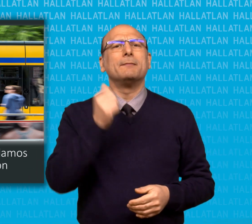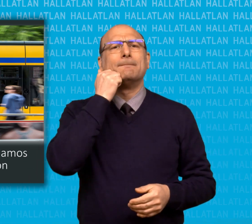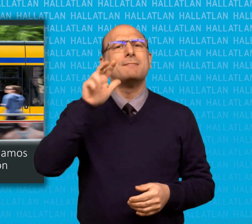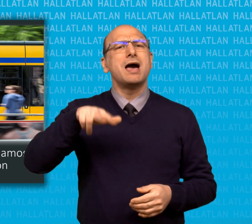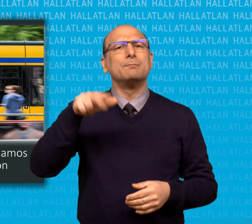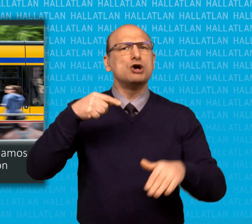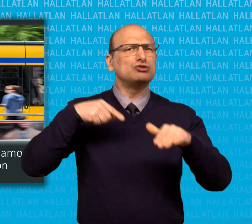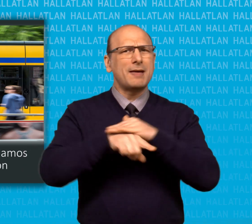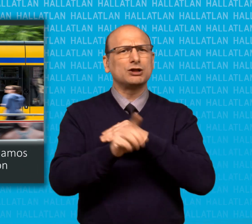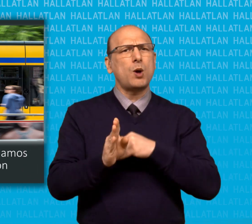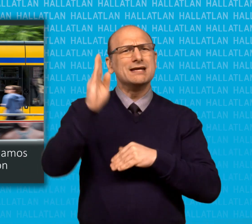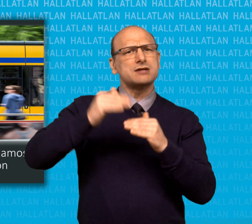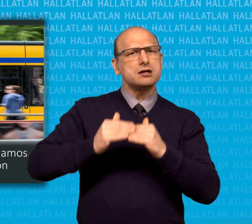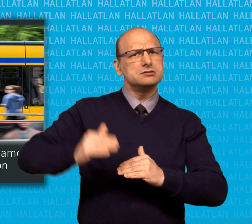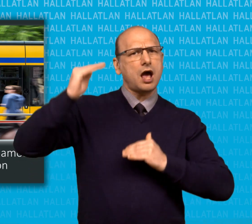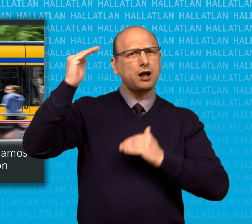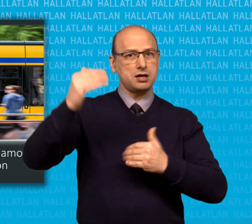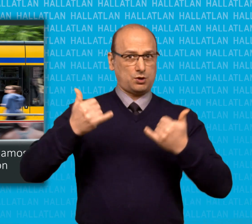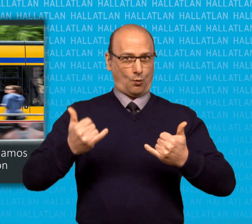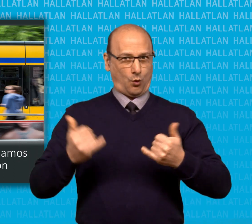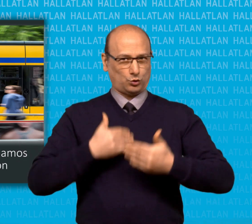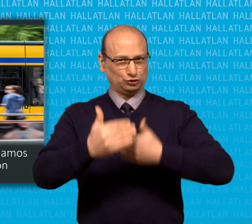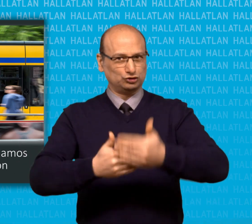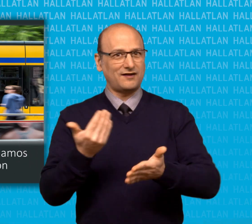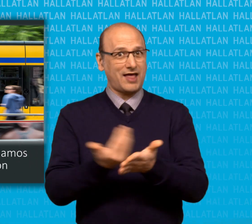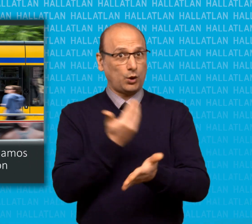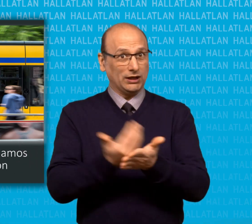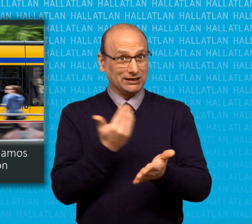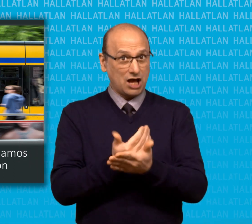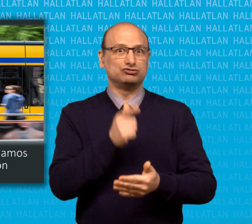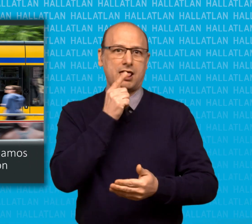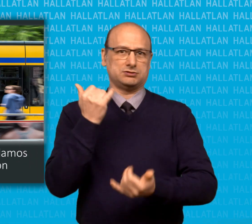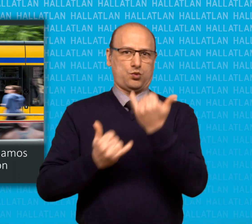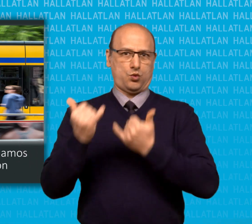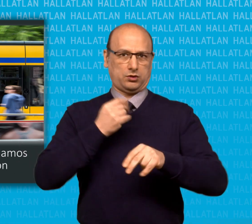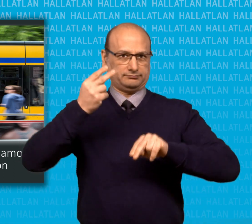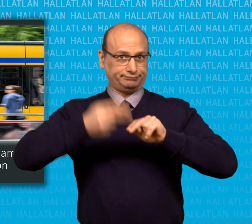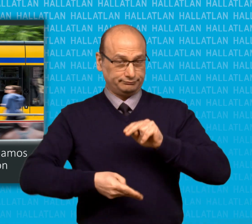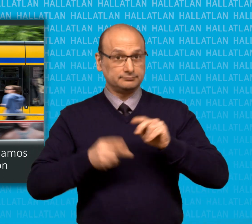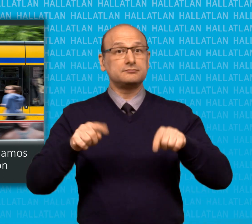Az M3-as metróvonal északi szakaszának korszerűsítése hamarosan befejeződik,